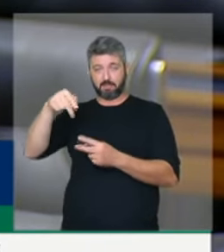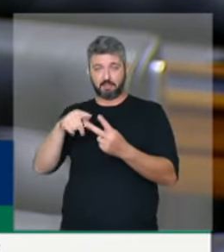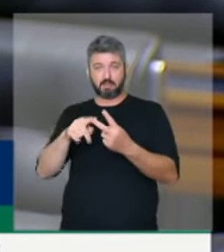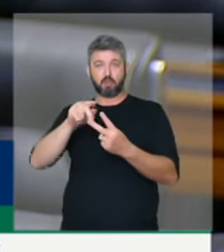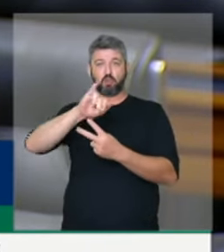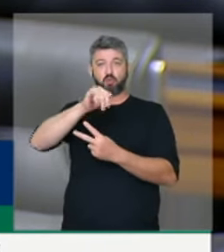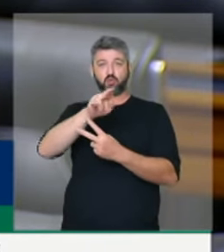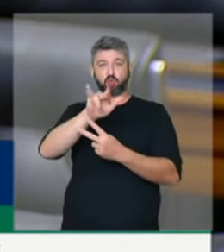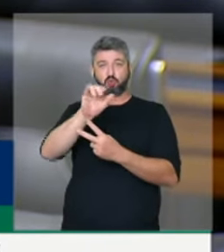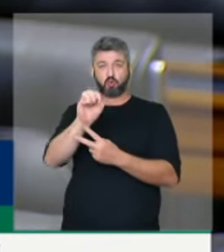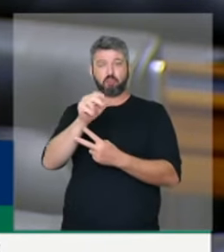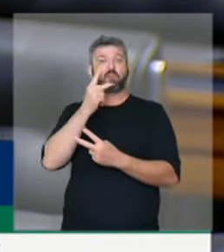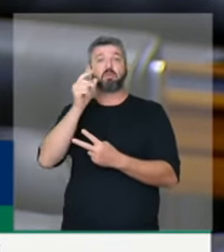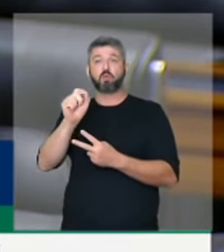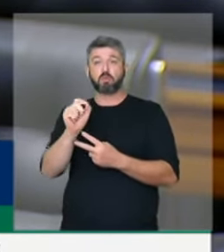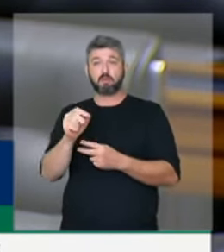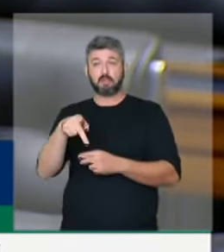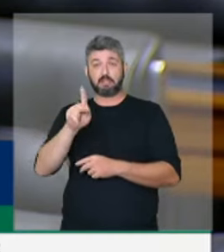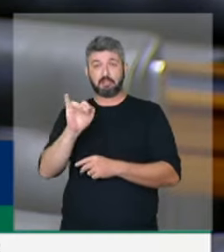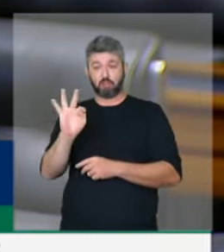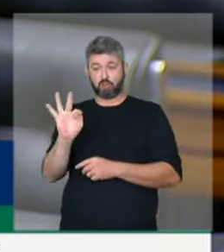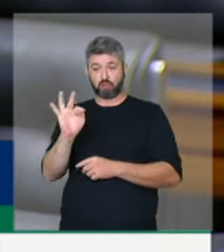UTI. DE FORMA QUE EU QUERO AGRADECER O ENTENDIMENTO DA